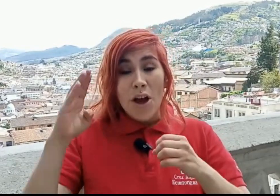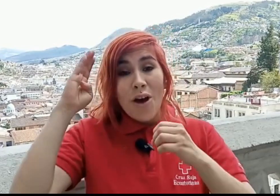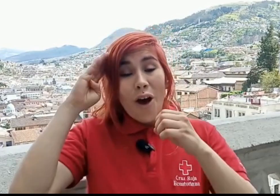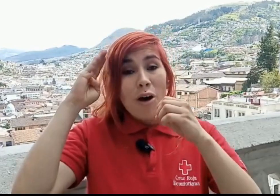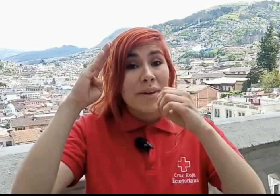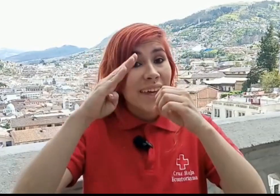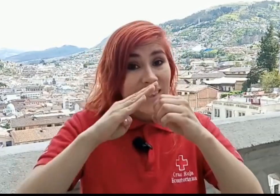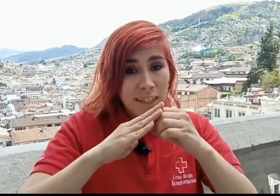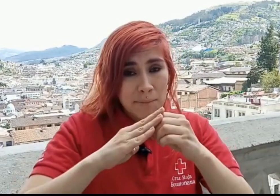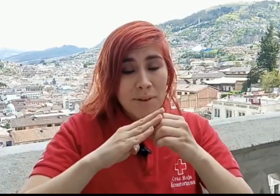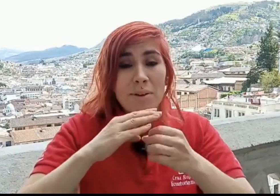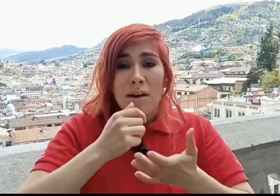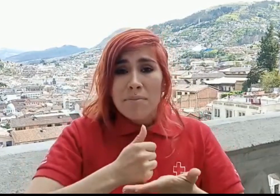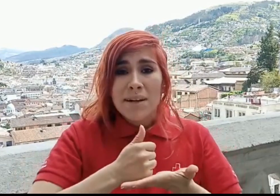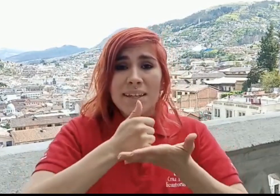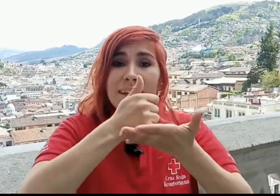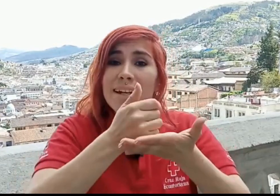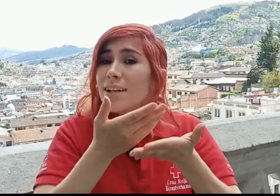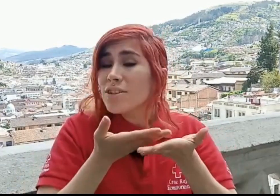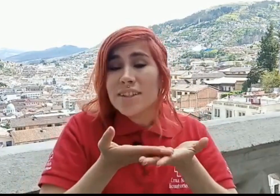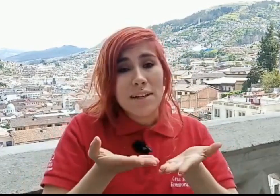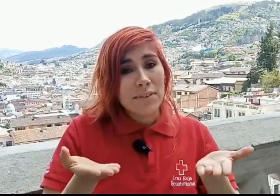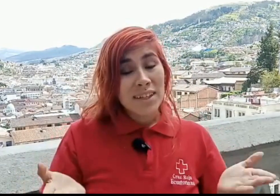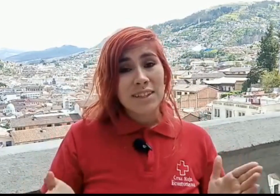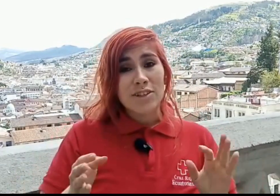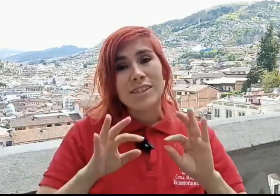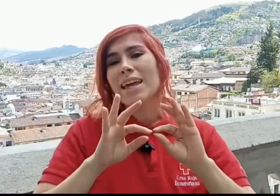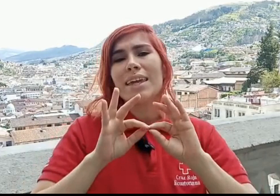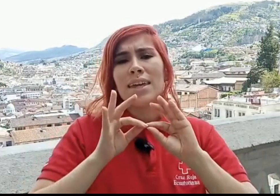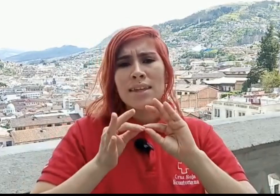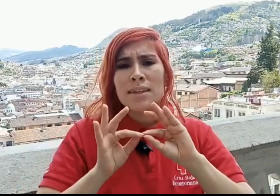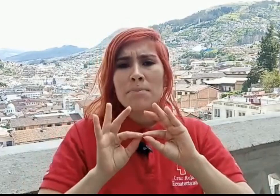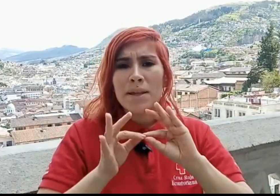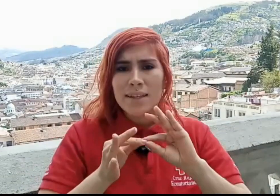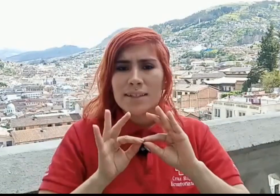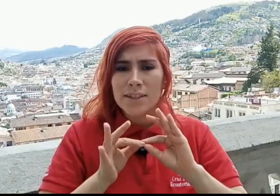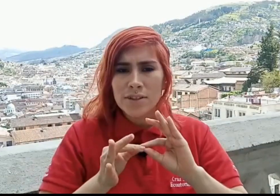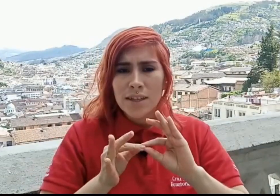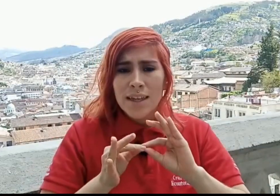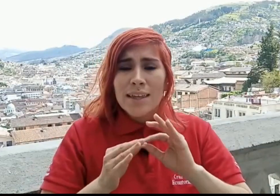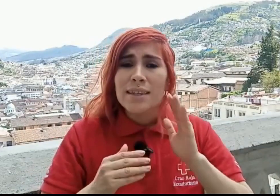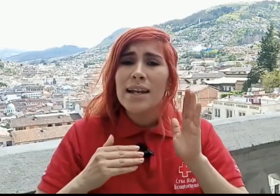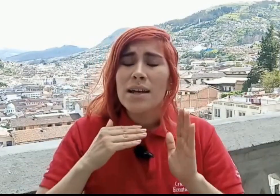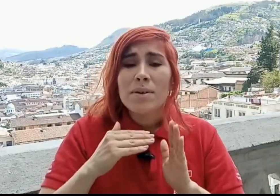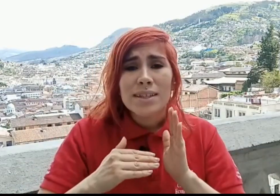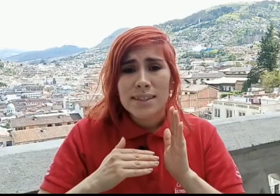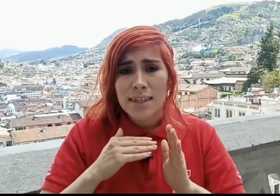objetivo brindar los servicios de interpretación de lengua de señas